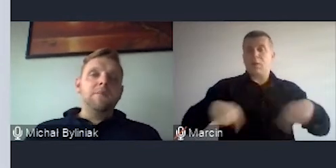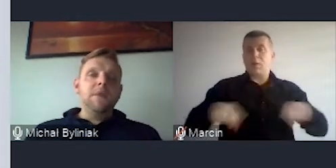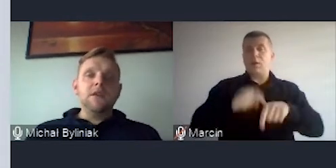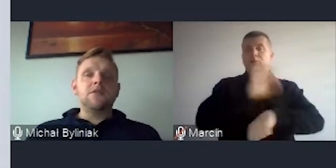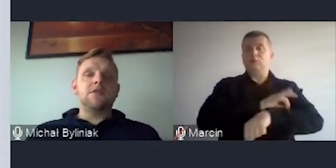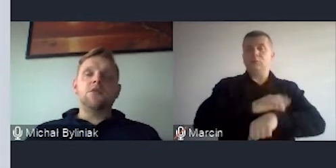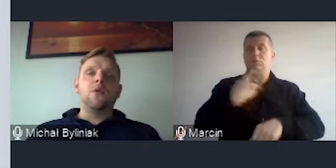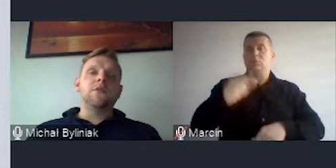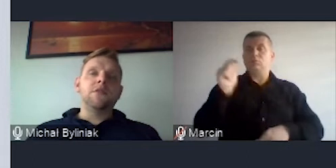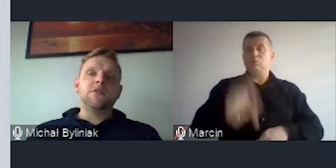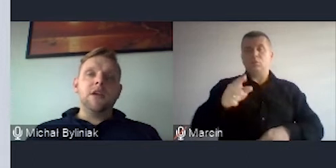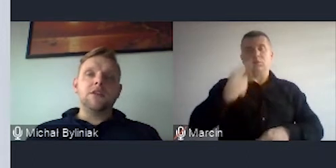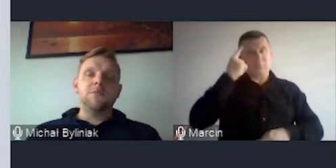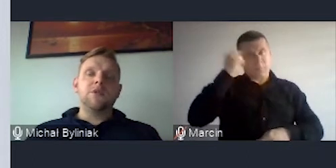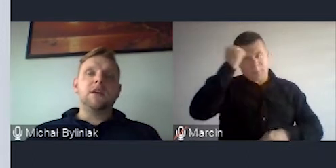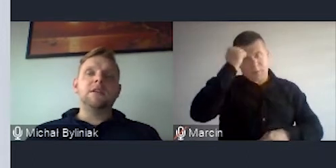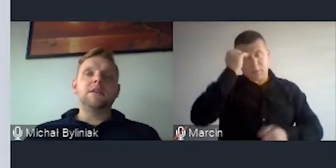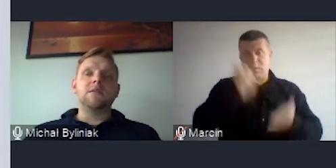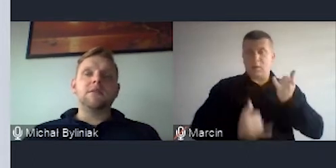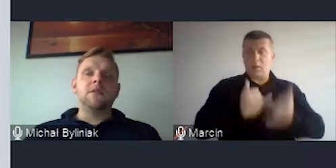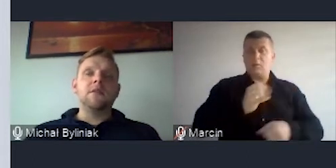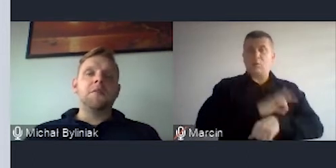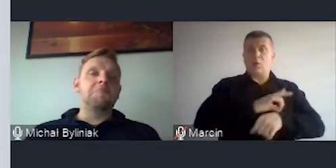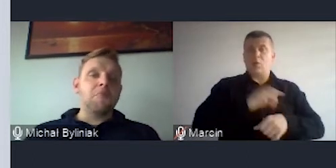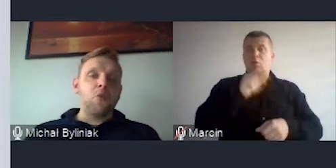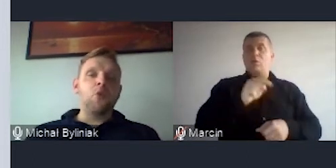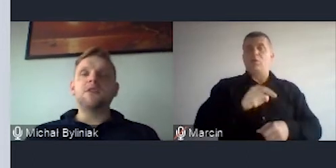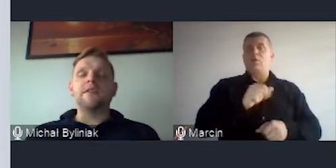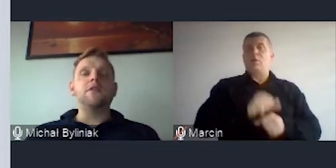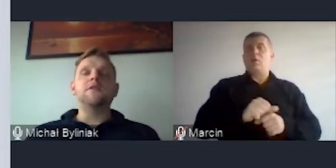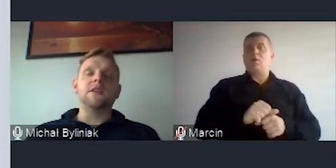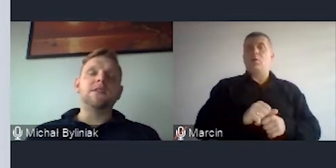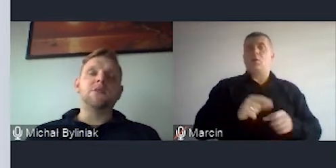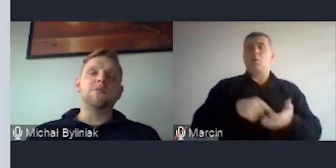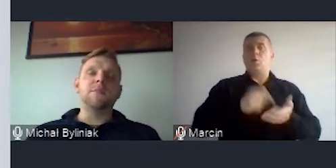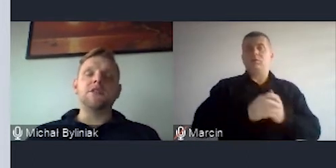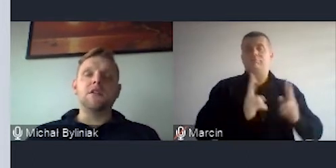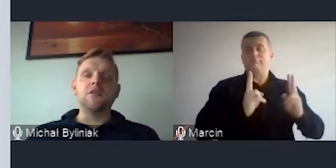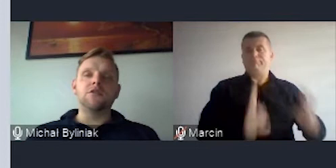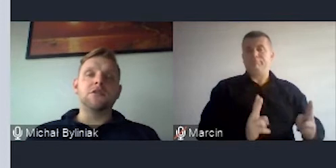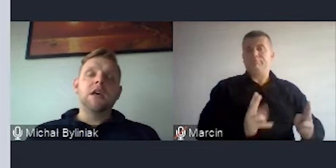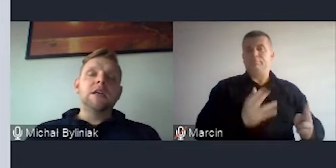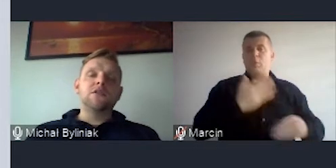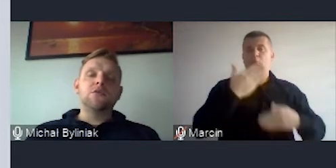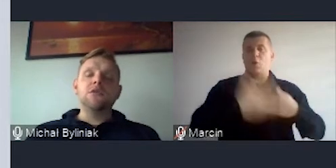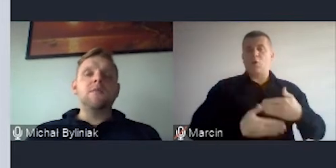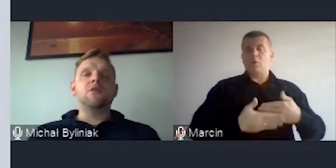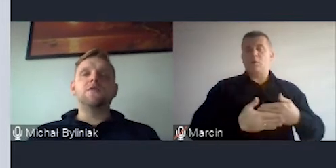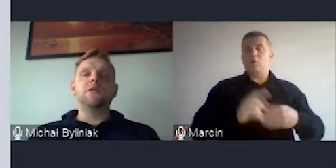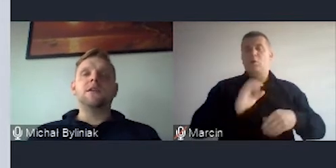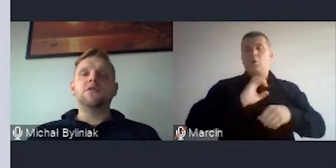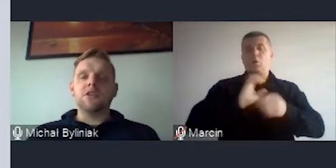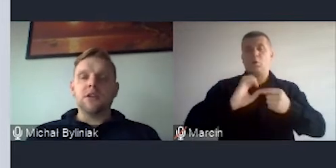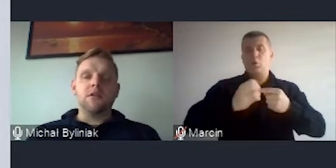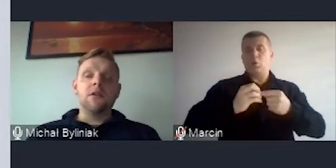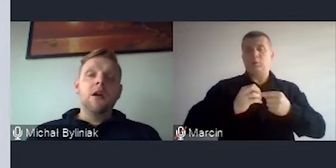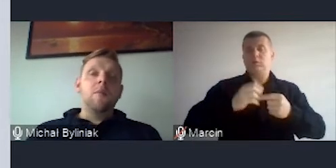miejsce to z tyłu głowy, że jeśli projekt jest ustawiony w taki sposób, że ma się kończyć w grudniu roku 2023,